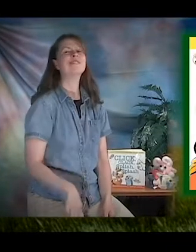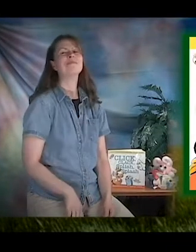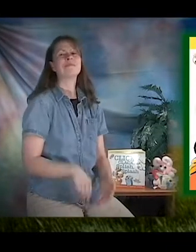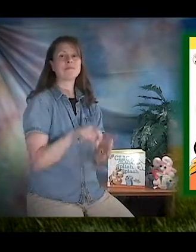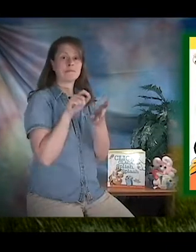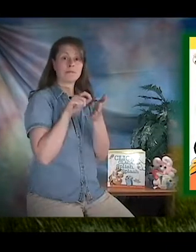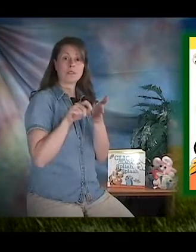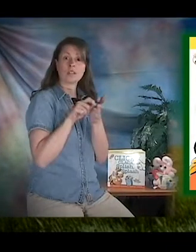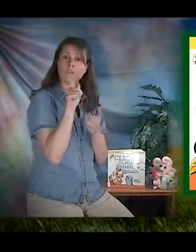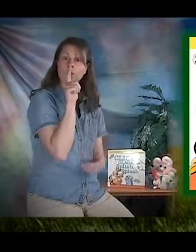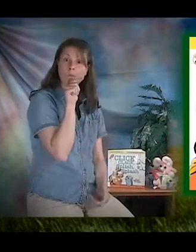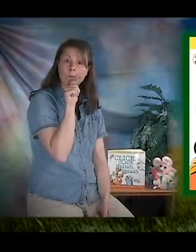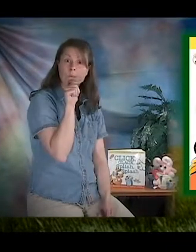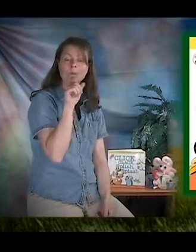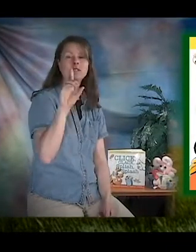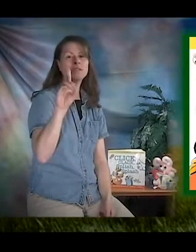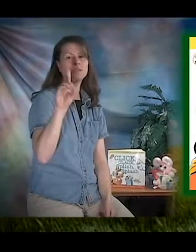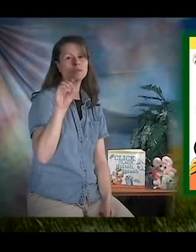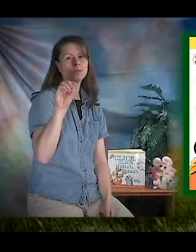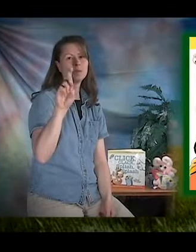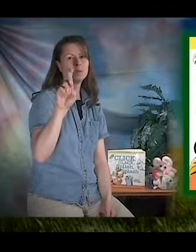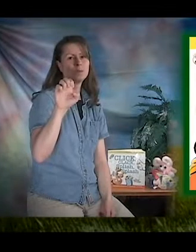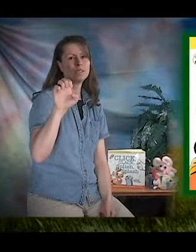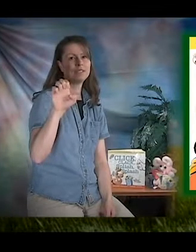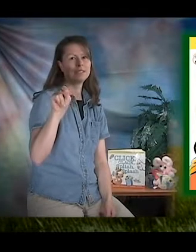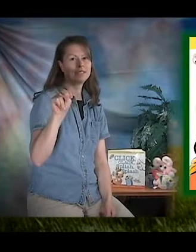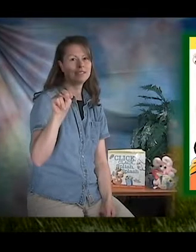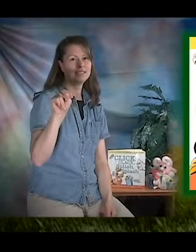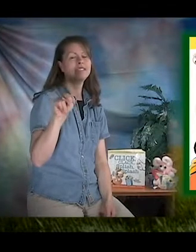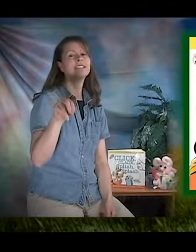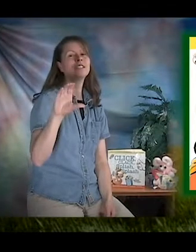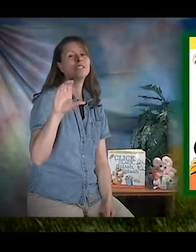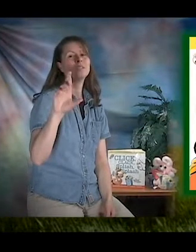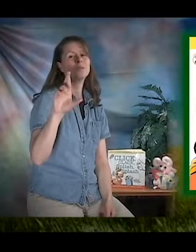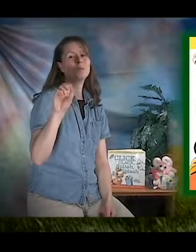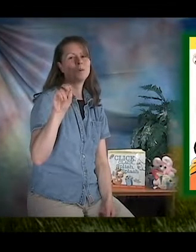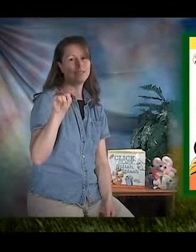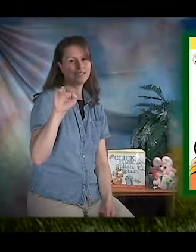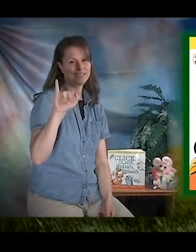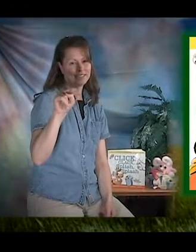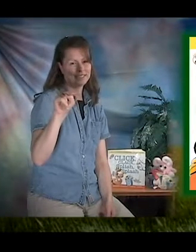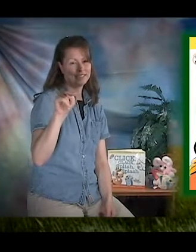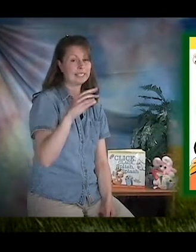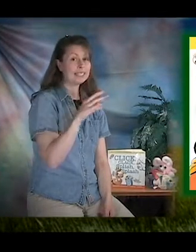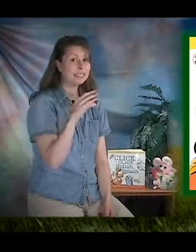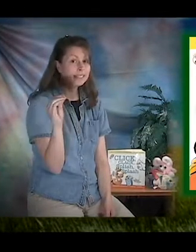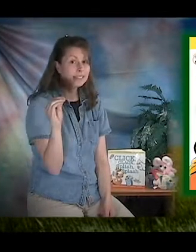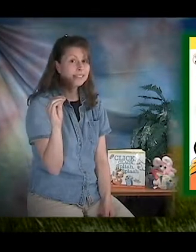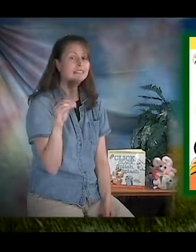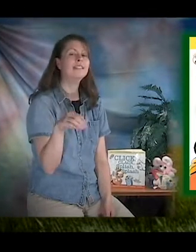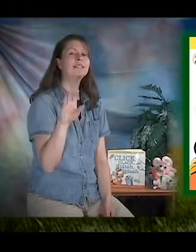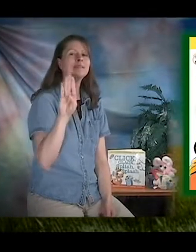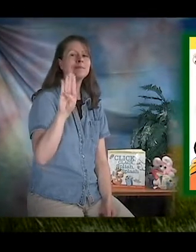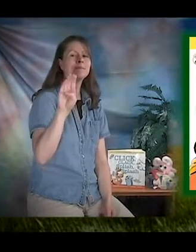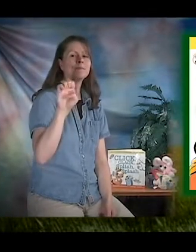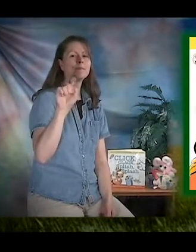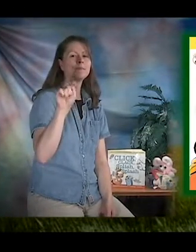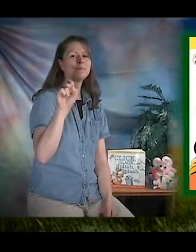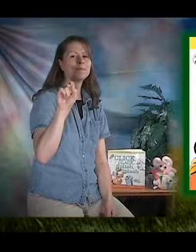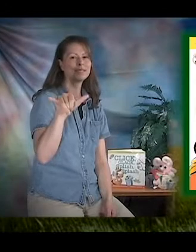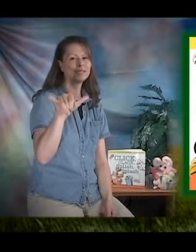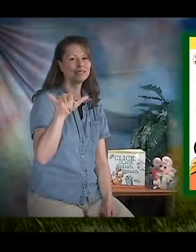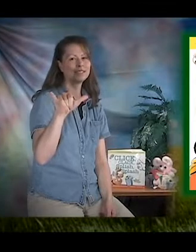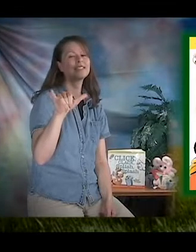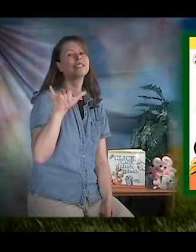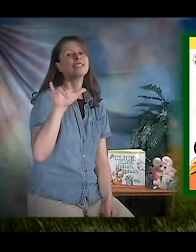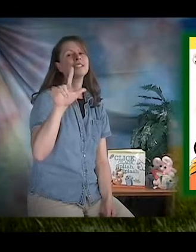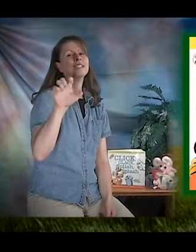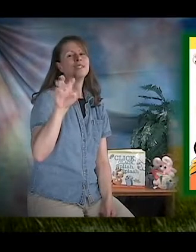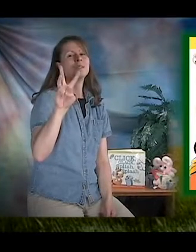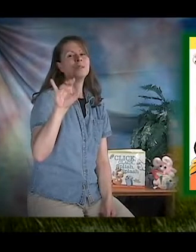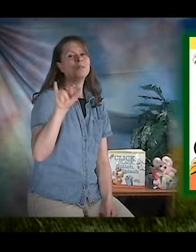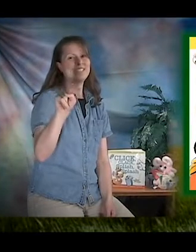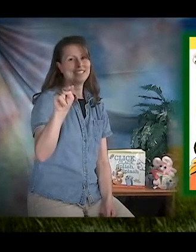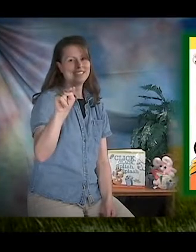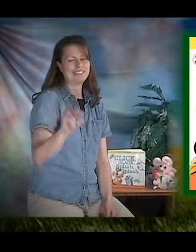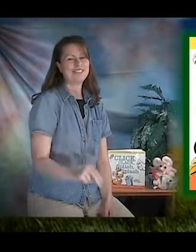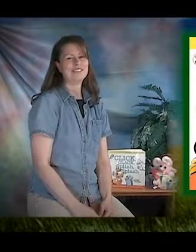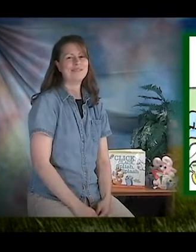Escrito por Doreen Cronin y Betsy Lewin.